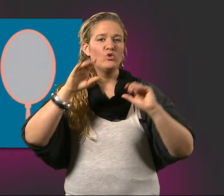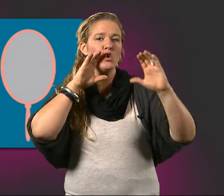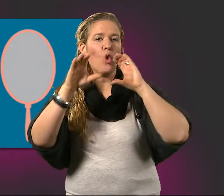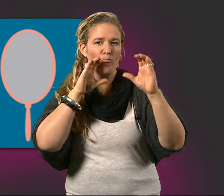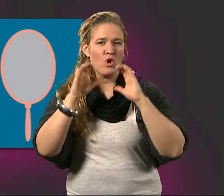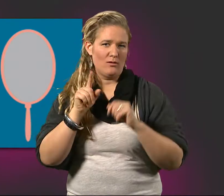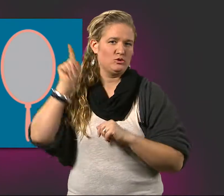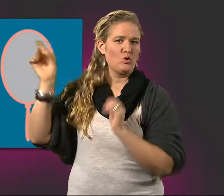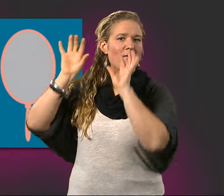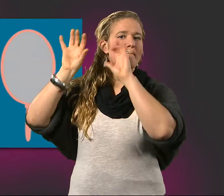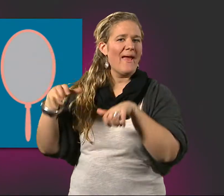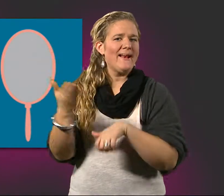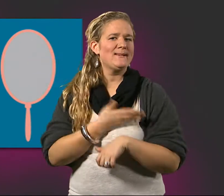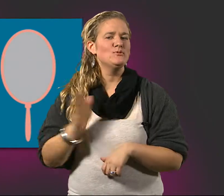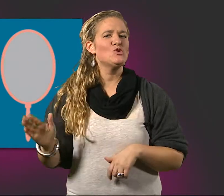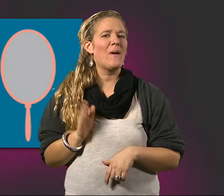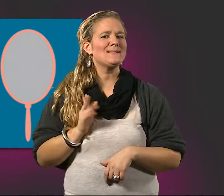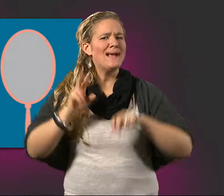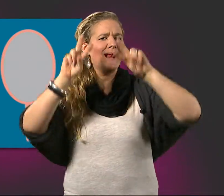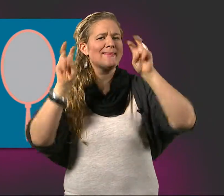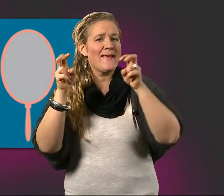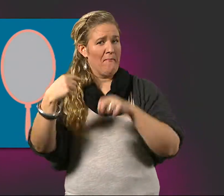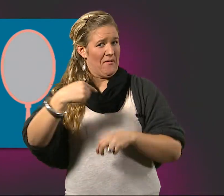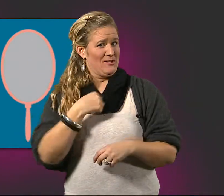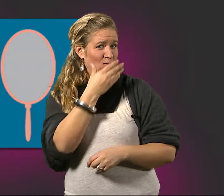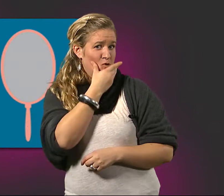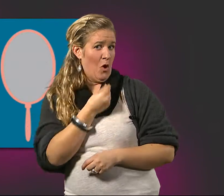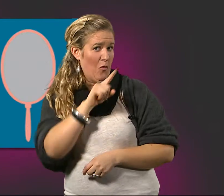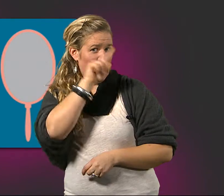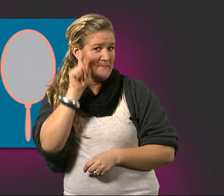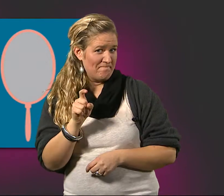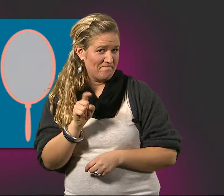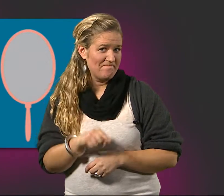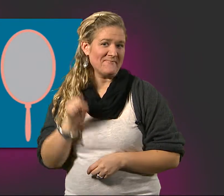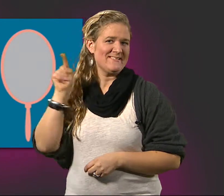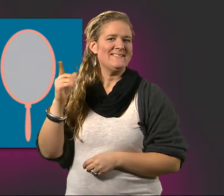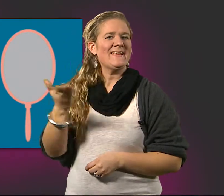Das Museum für Kommunikation in Bern greift das besondere Thema „Bin ich schön?“ auf.